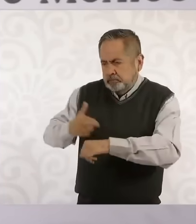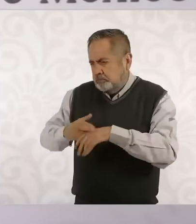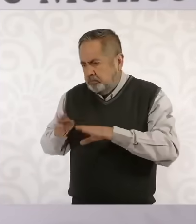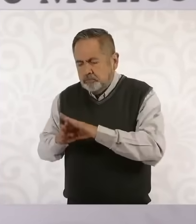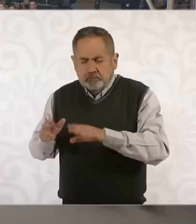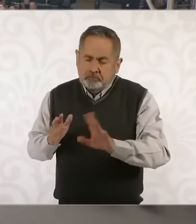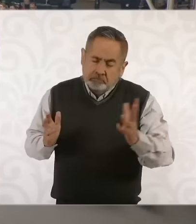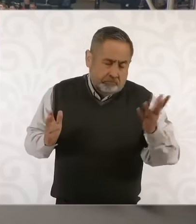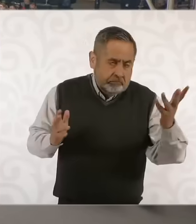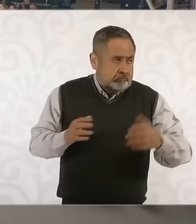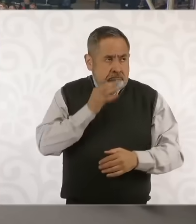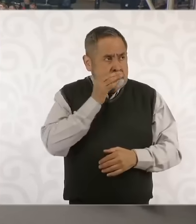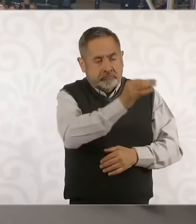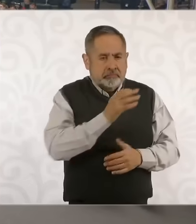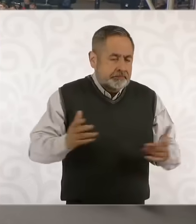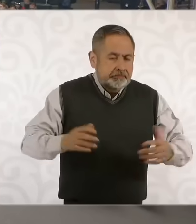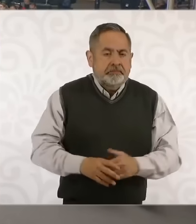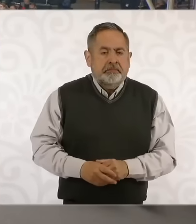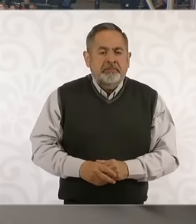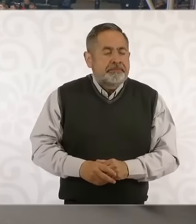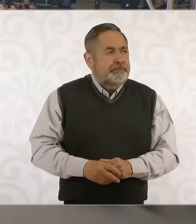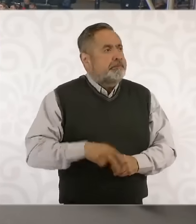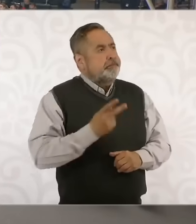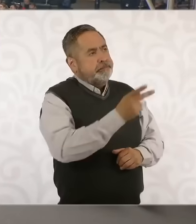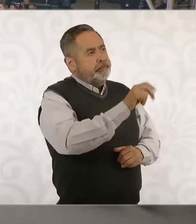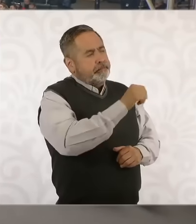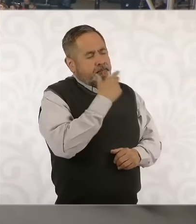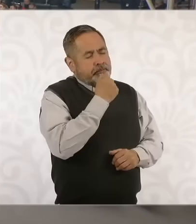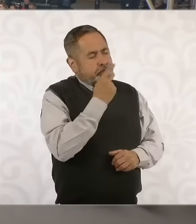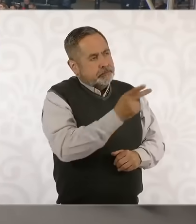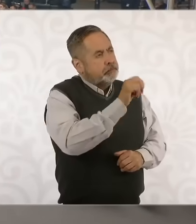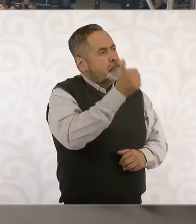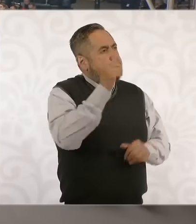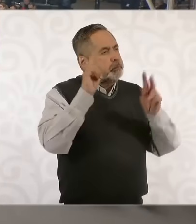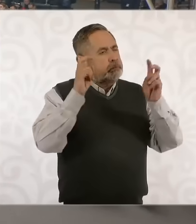Presidenta, hay otro tema que ya se le había empezado a plantear a usted hace algunas semanas